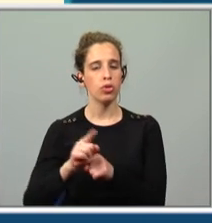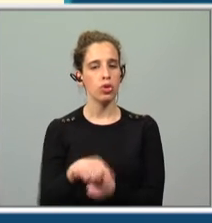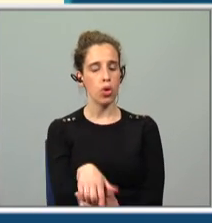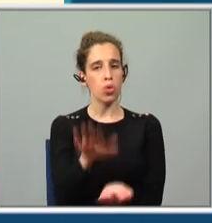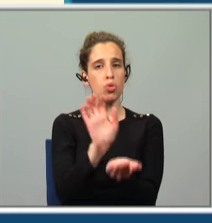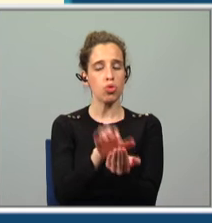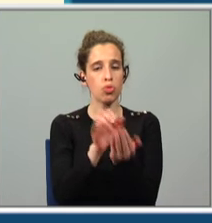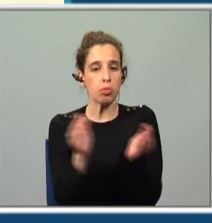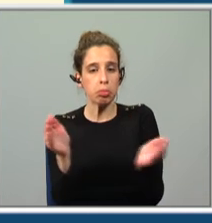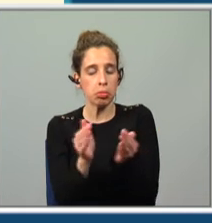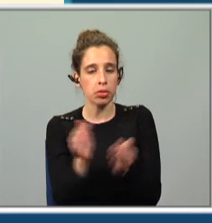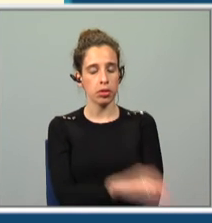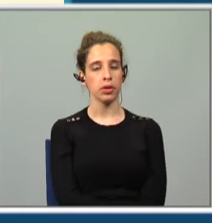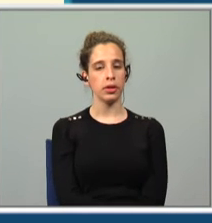crocodilo 鱷魚